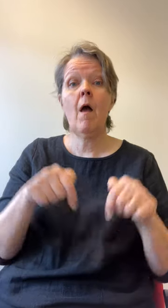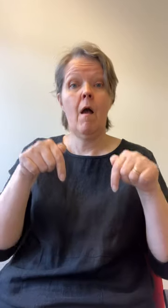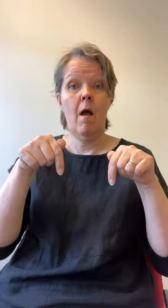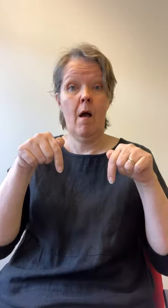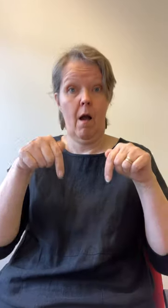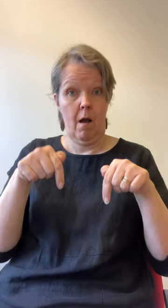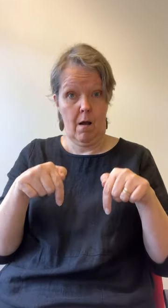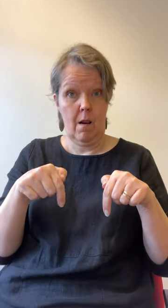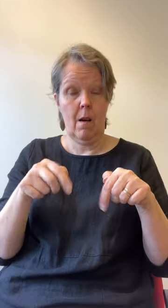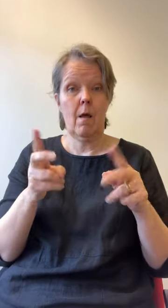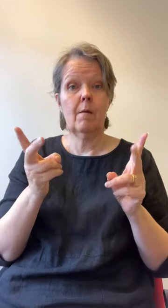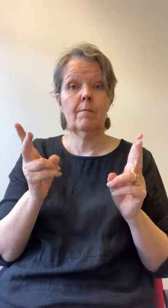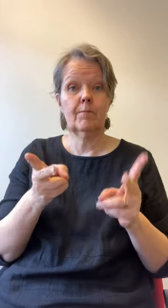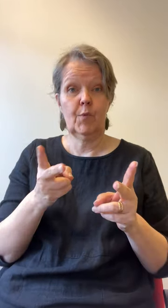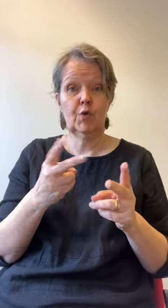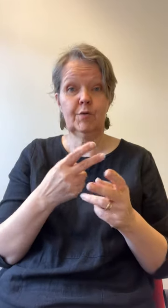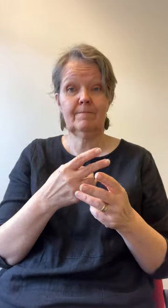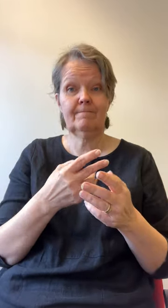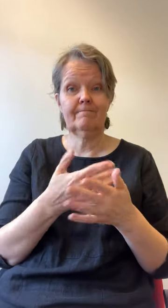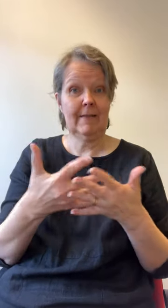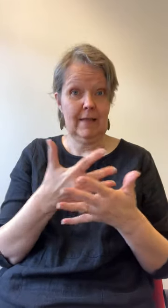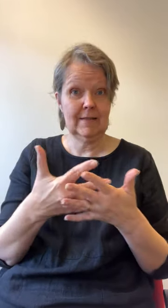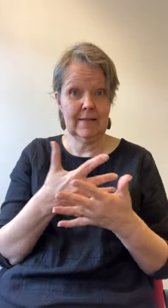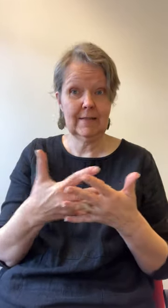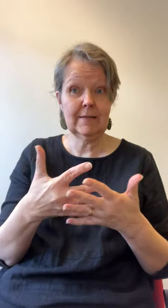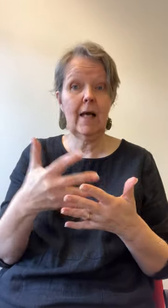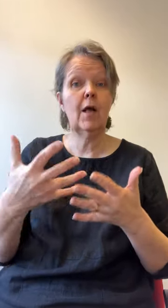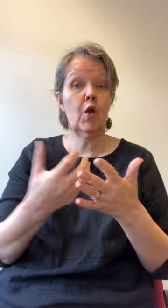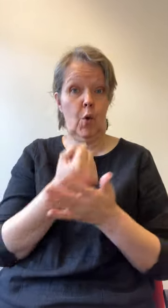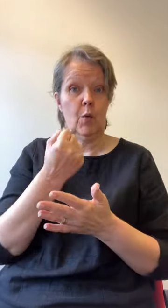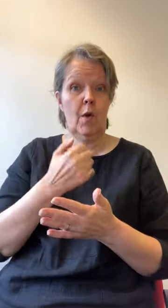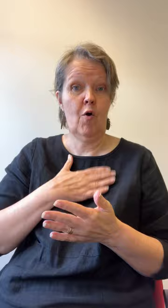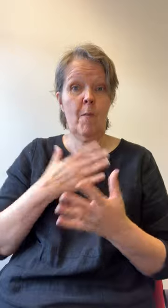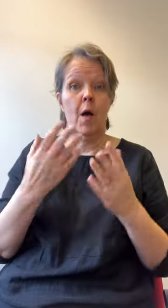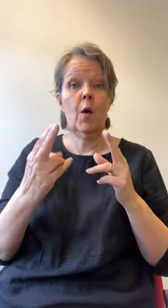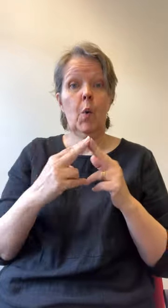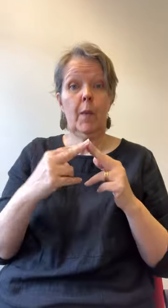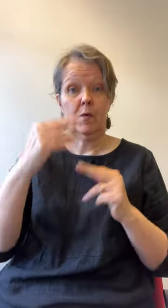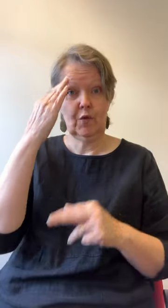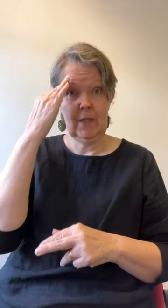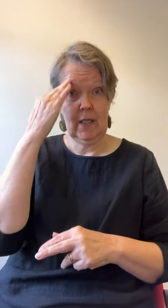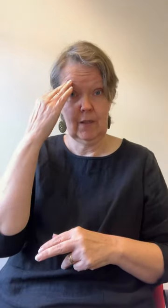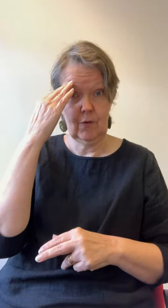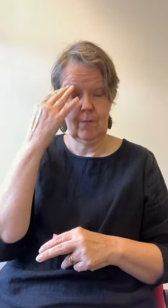Yhteystietoni löytyvät oheisesta tekstistä.